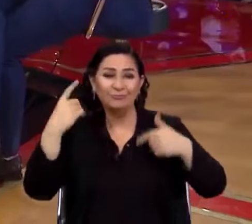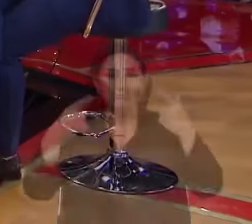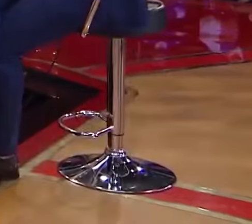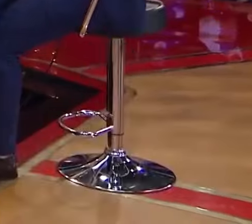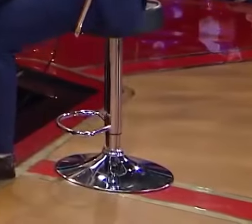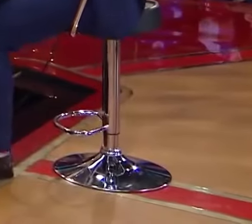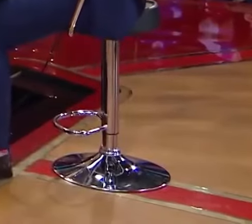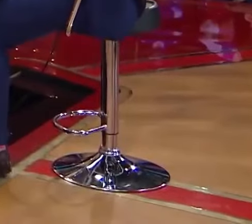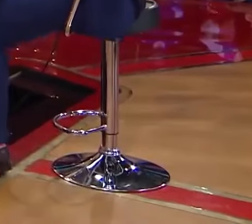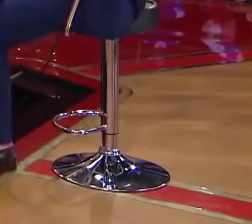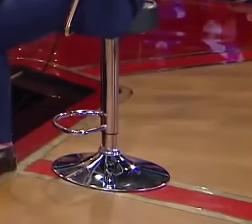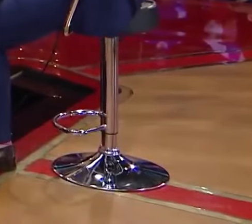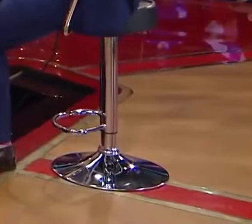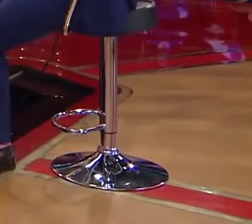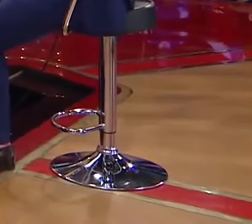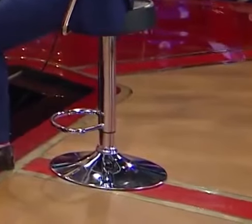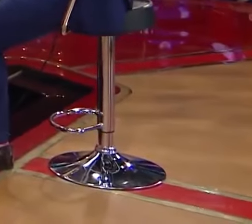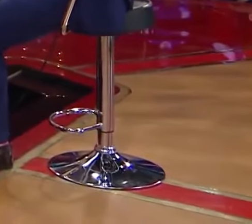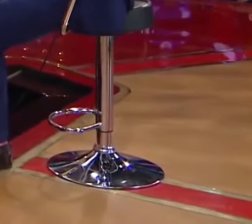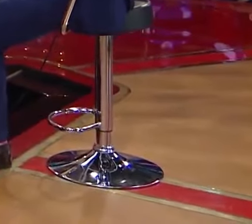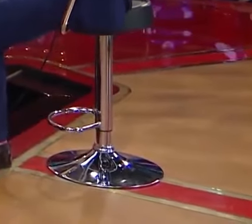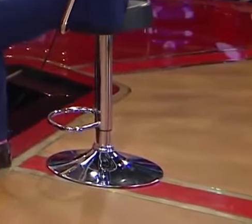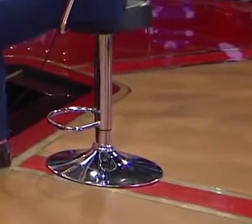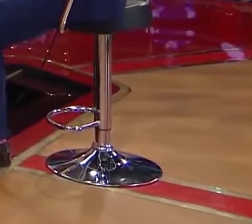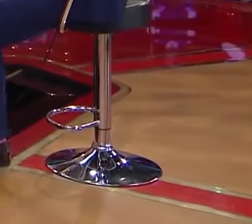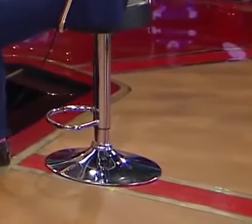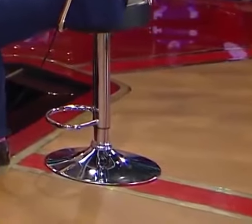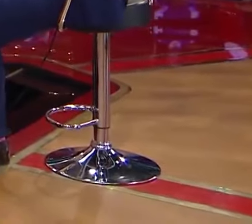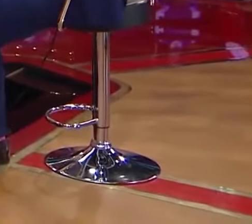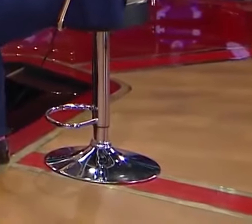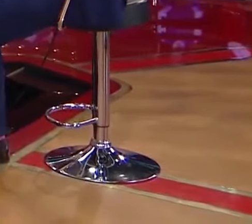Eee yürütmeye hakkı var insanlar paraşütle atlıyorlar